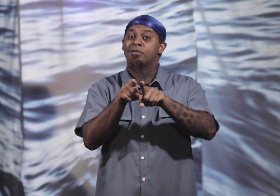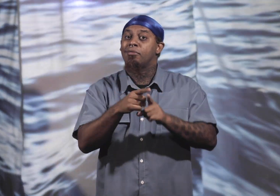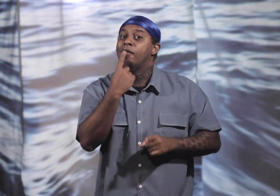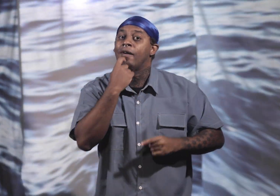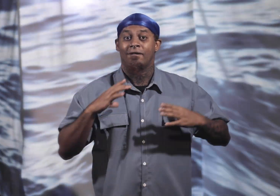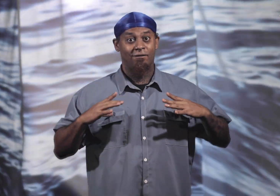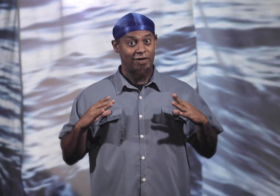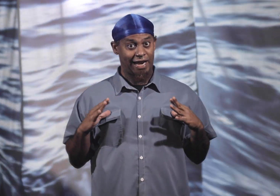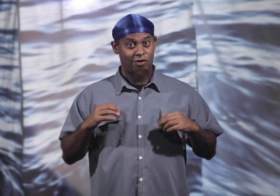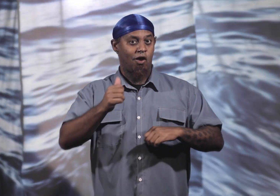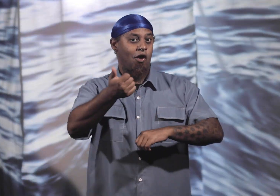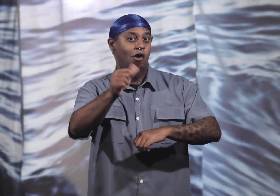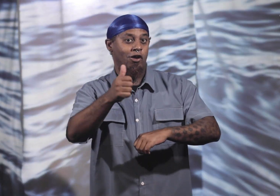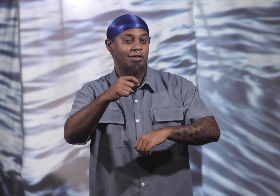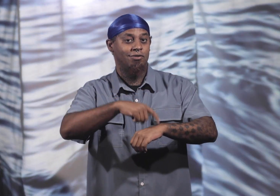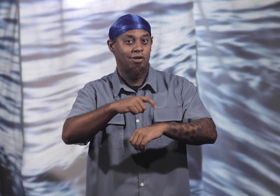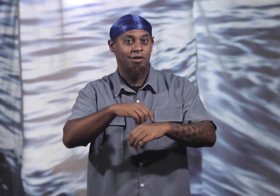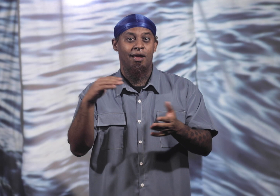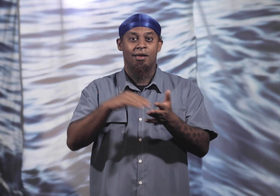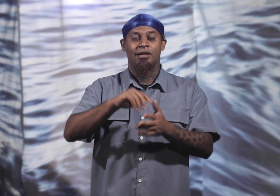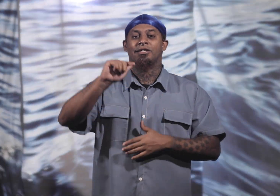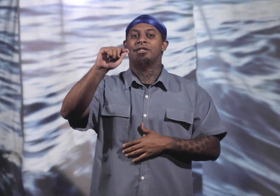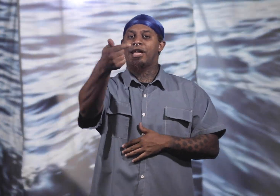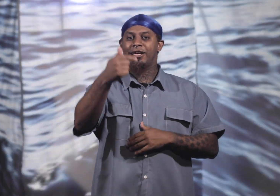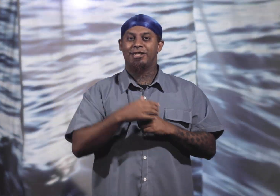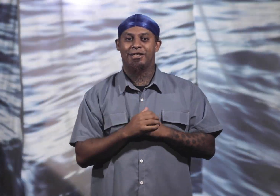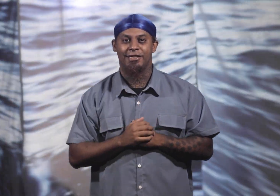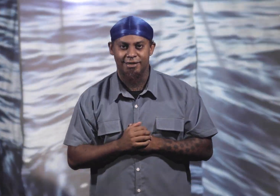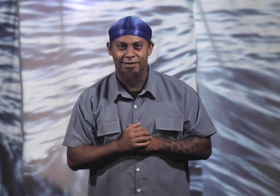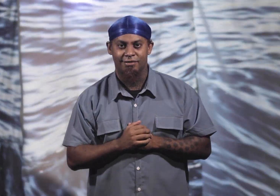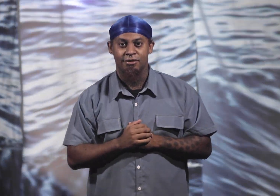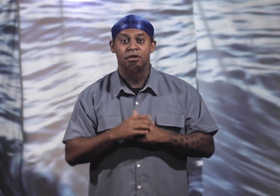e aos domingos e feriados, das 11h às 19h.